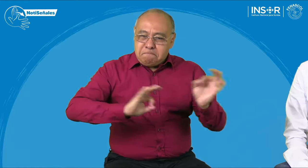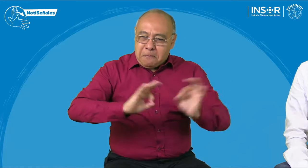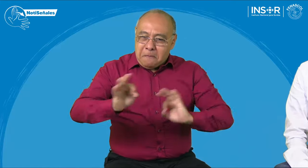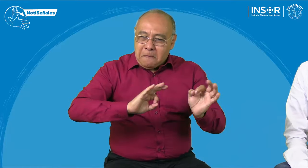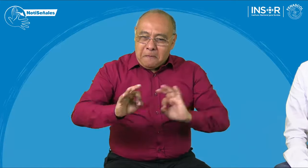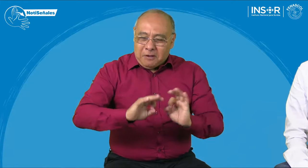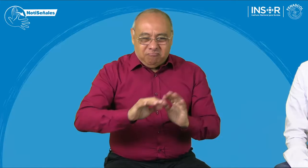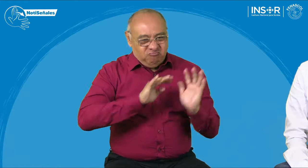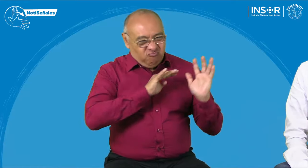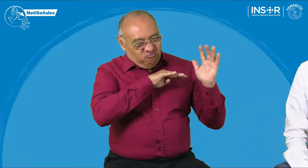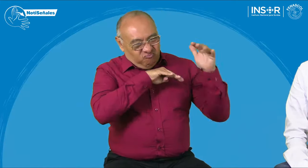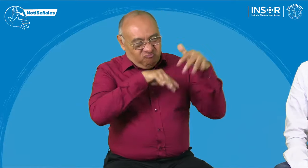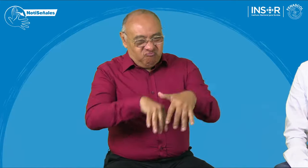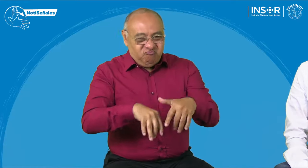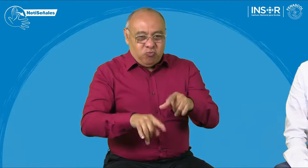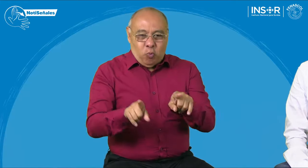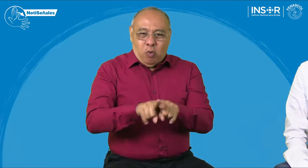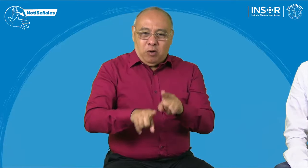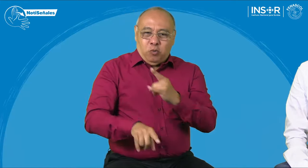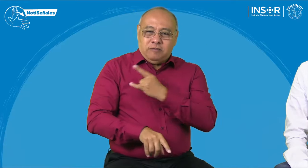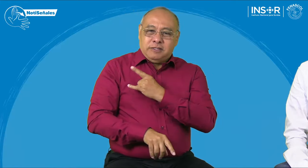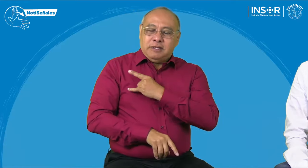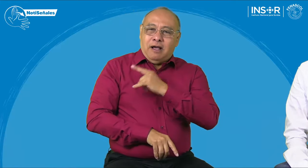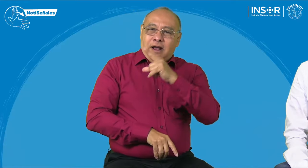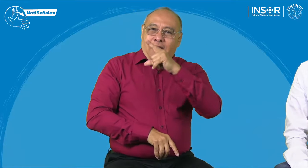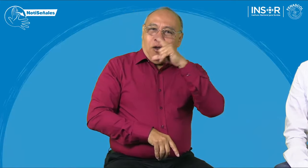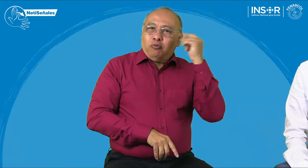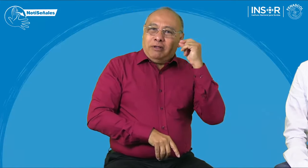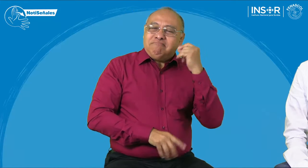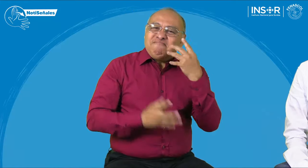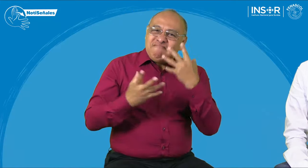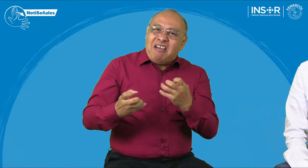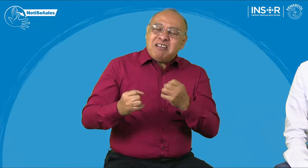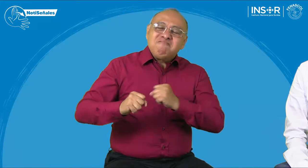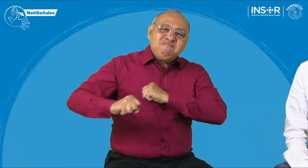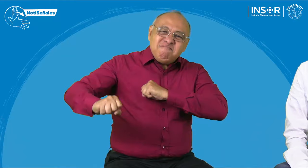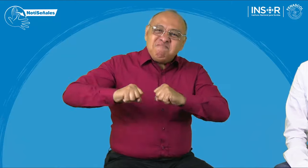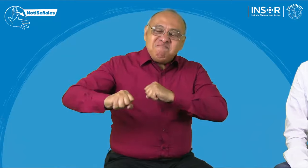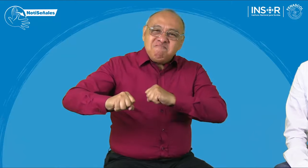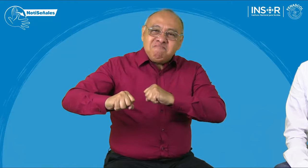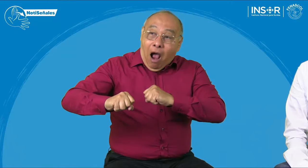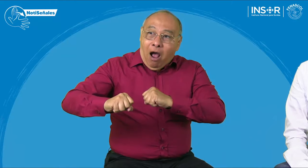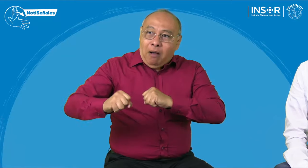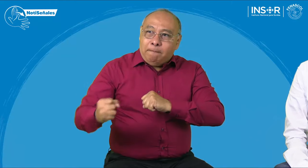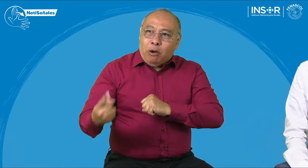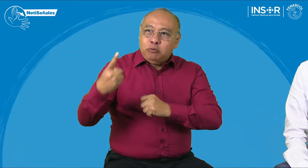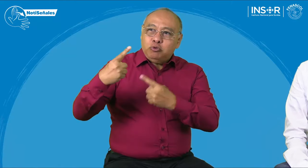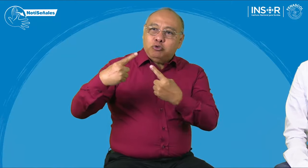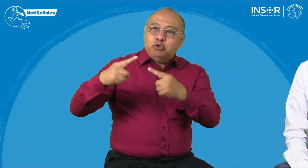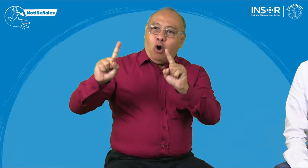del tener un rector sordo en la Universidad de Galloudet. Del